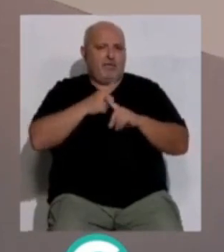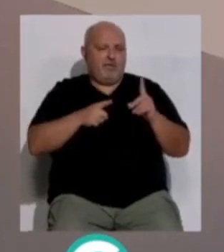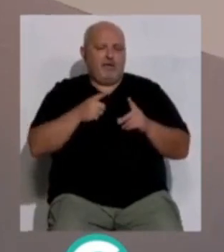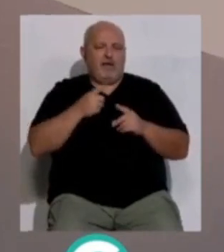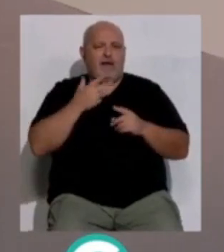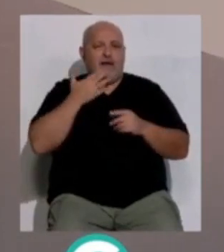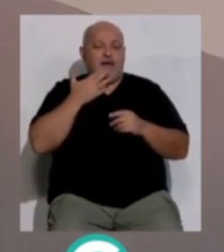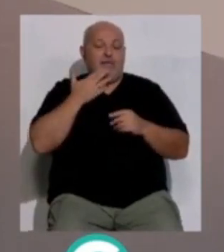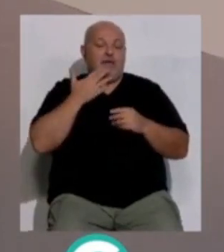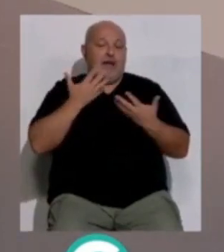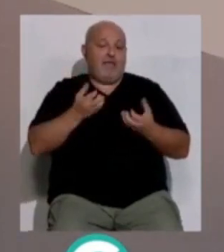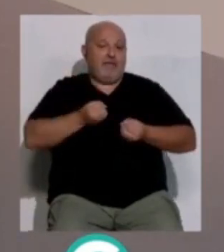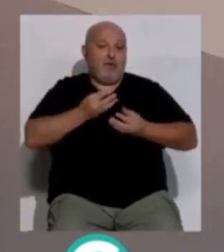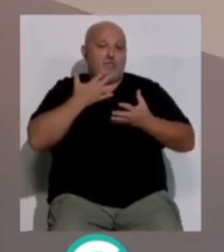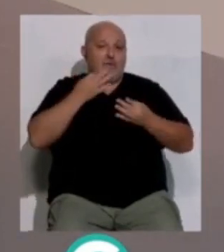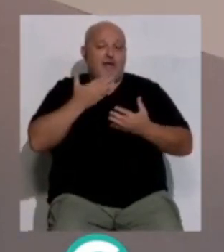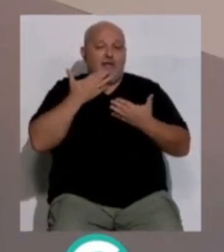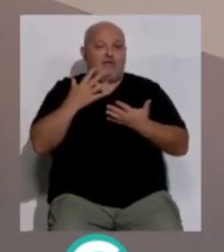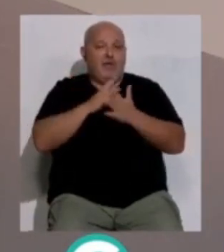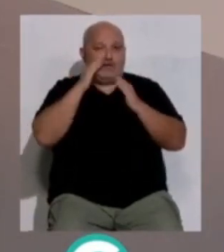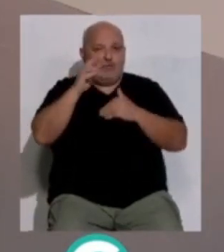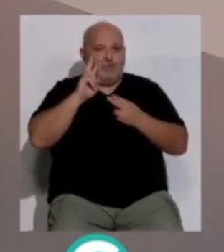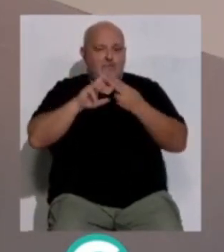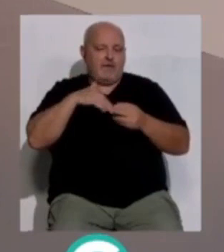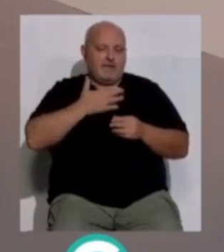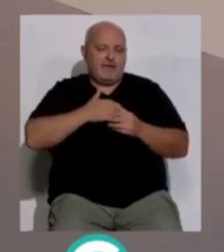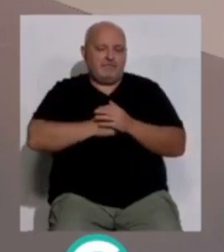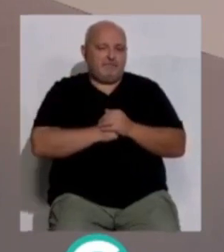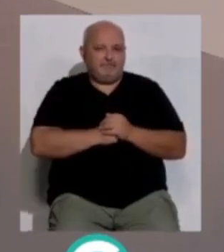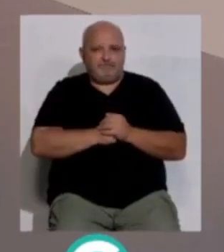del cálculo de fútbol como siempre gracias por su atención y muy buenas tardes [Música]